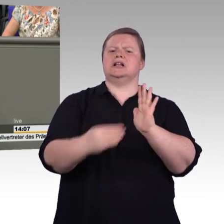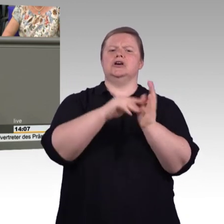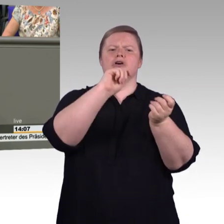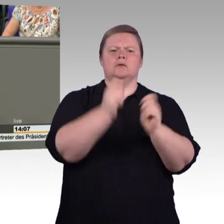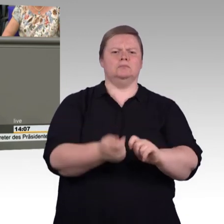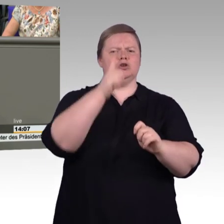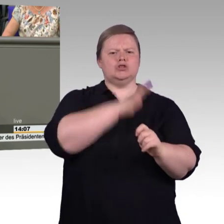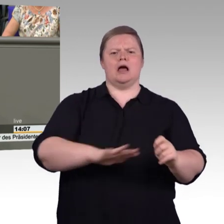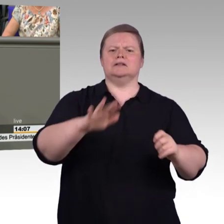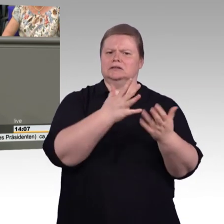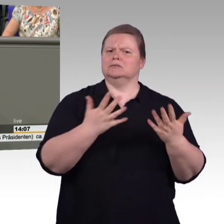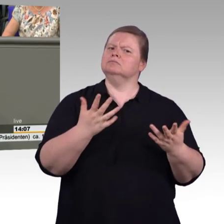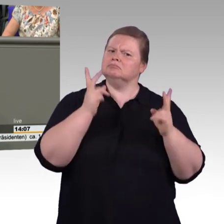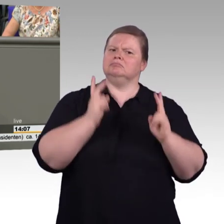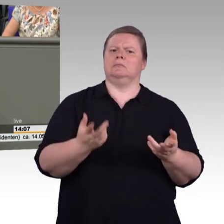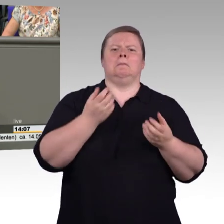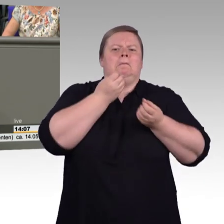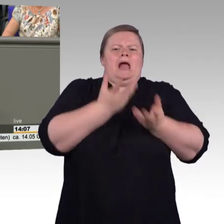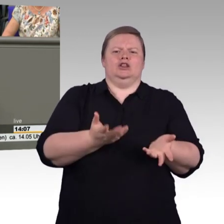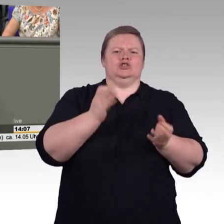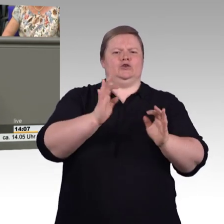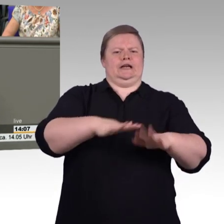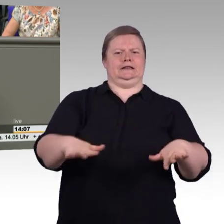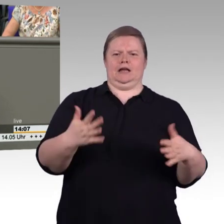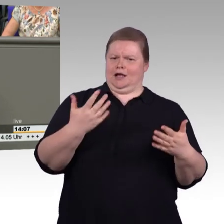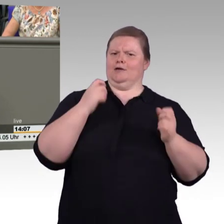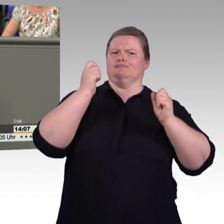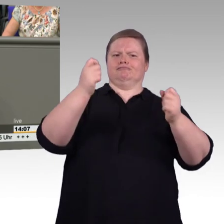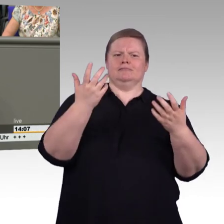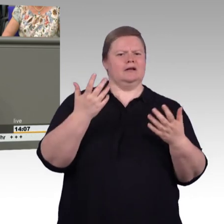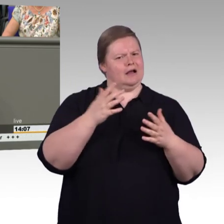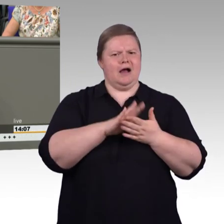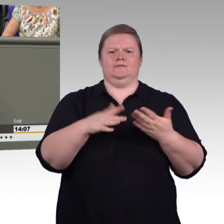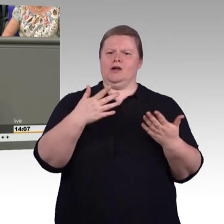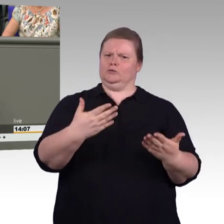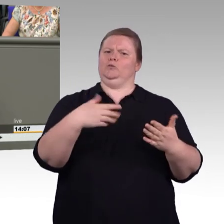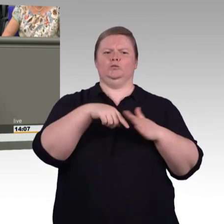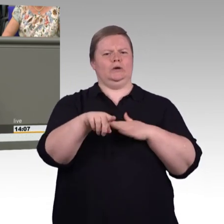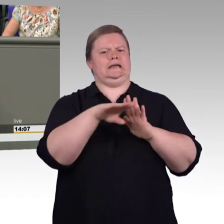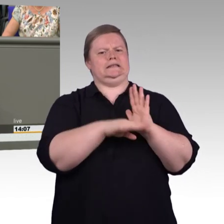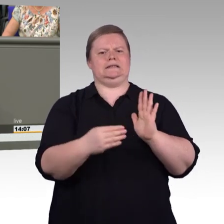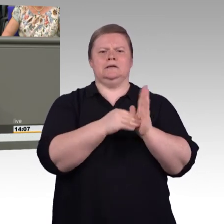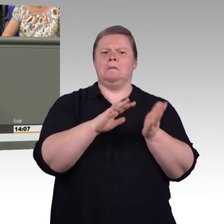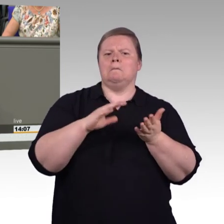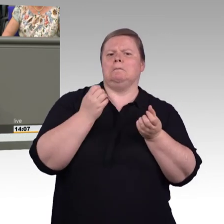als ein gewisses Symbol, das haben wir jetzt mehrmals gehört, aber schauen sie sich doch an was wir tun. Wir haben über Kindergeld gesprochen, haben was verändert,